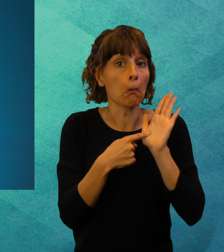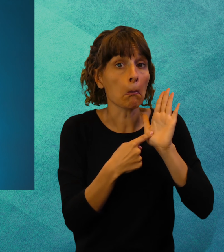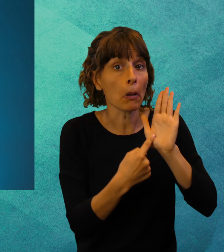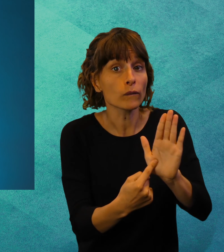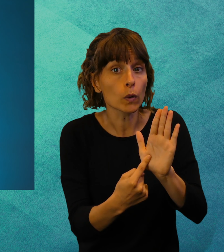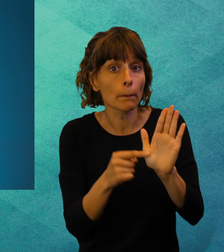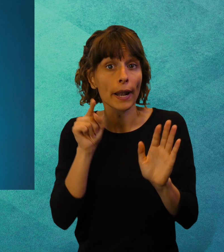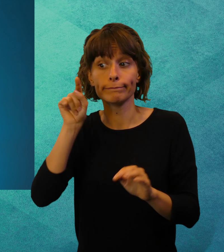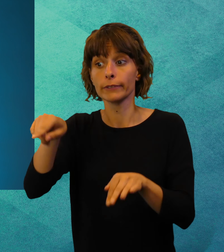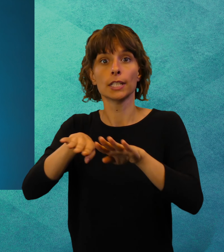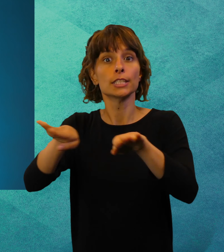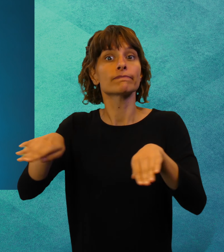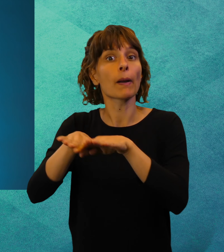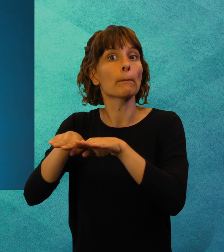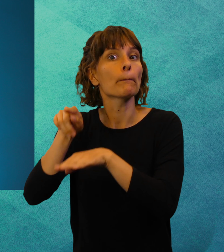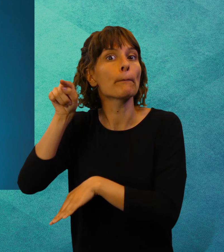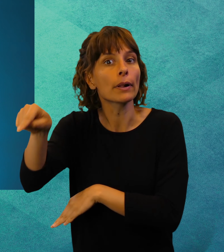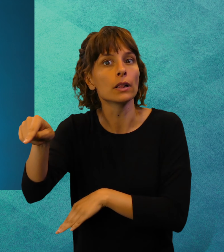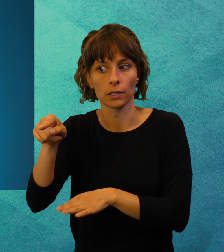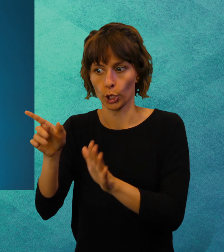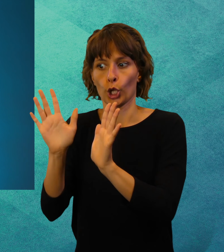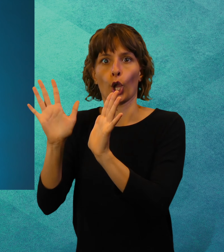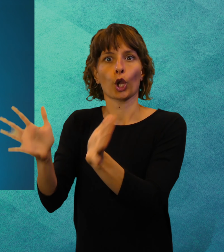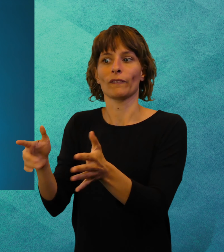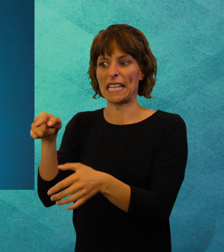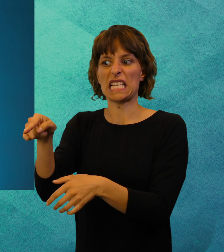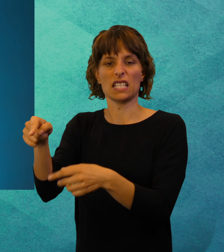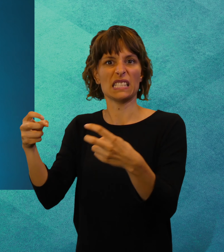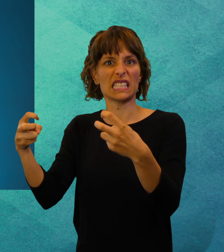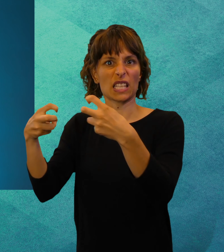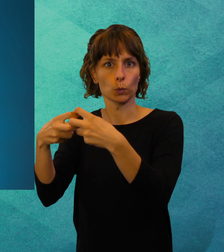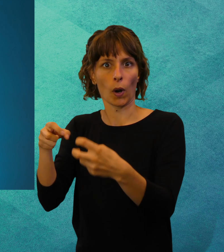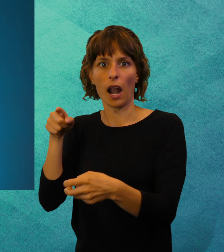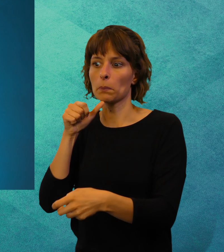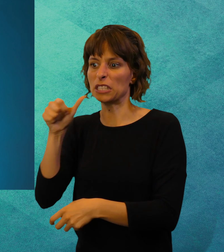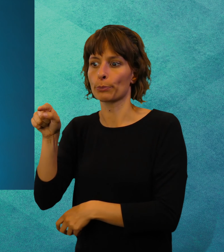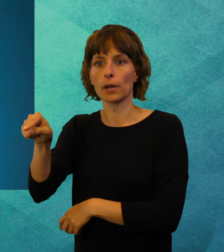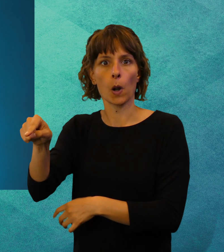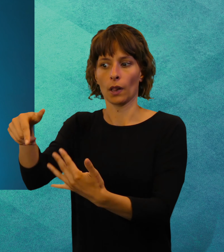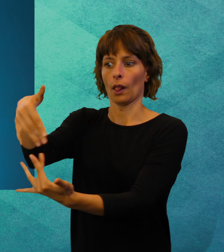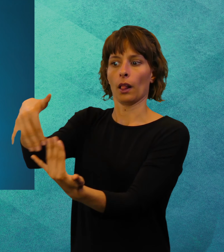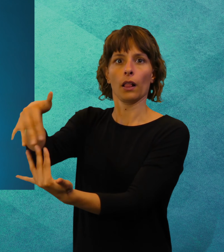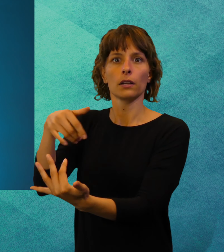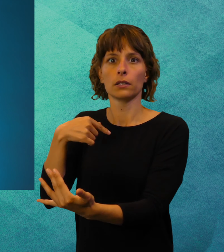zwembad of bijvoorbeeld op school. Nou als dat zo is, dan is het slim om samen met iemand een trucje